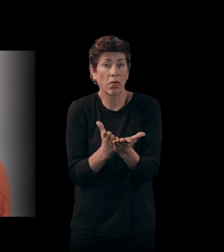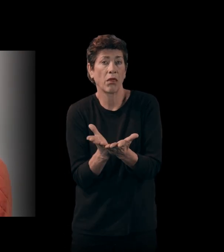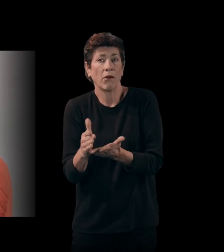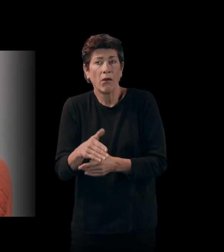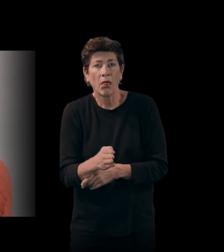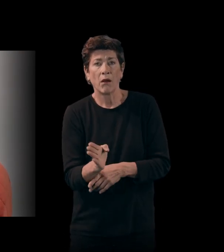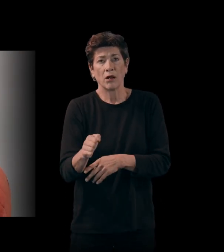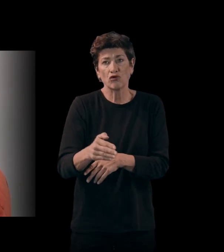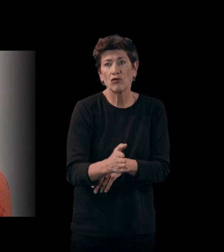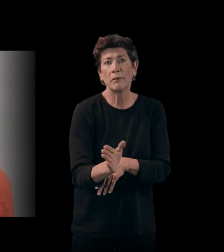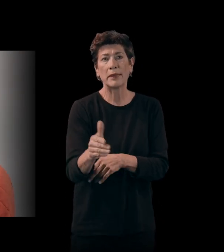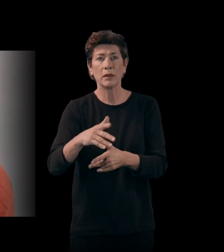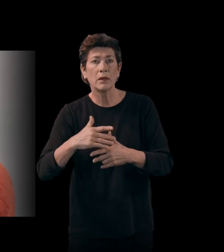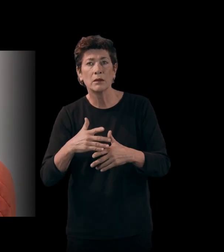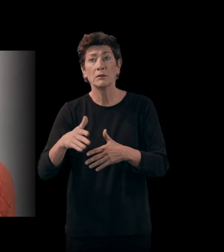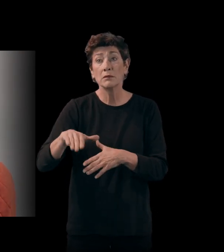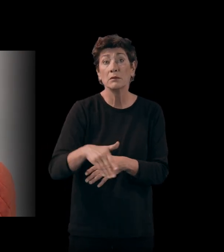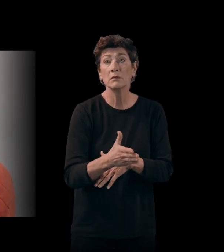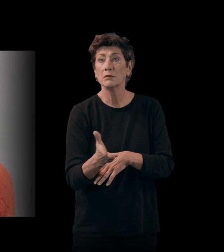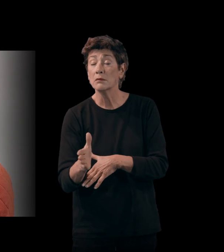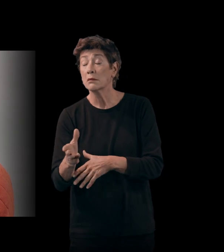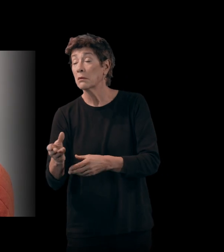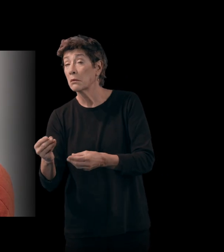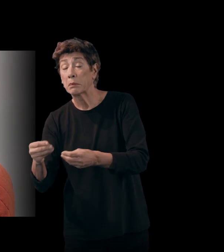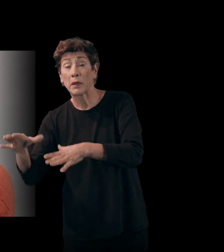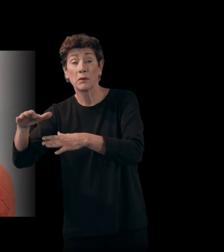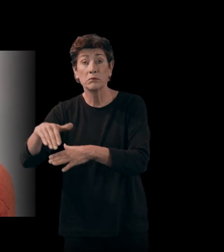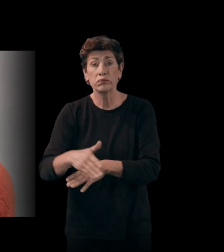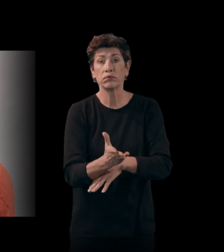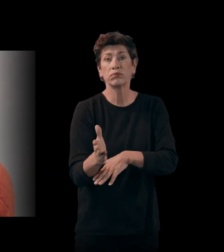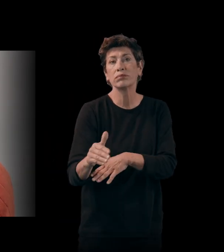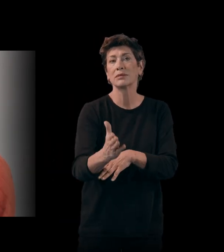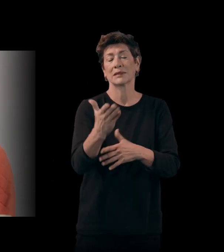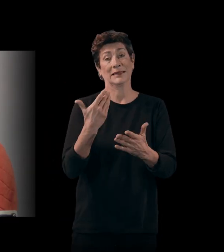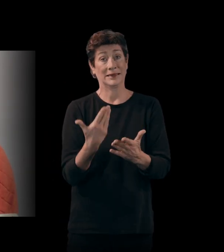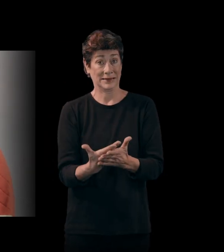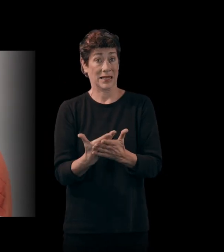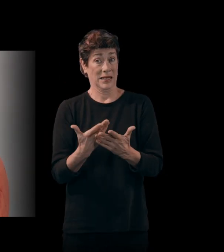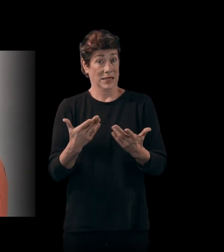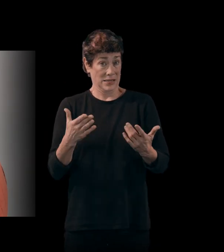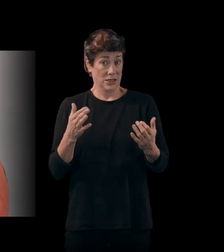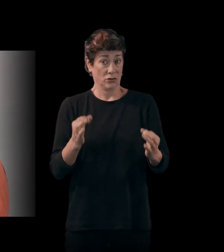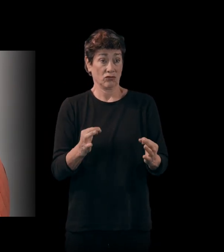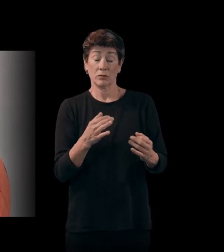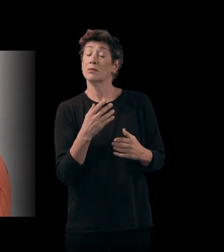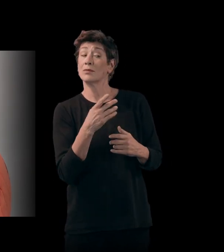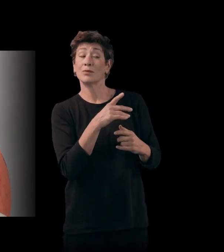Et cheminer c'est se perdre un peu pour se retrouver. Et ce temps dont vous parlez, qui à la fois…